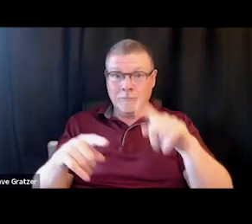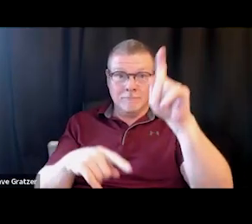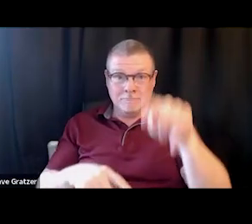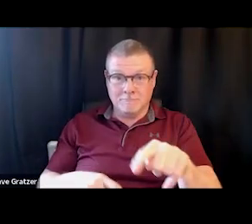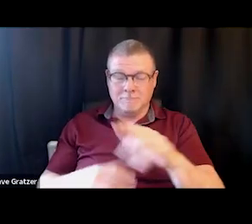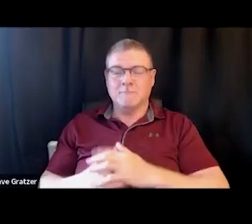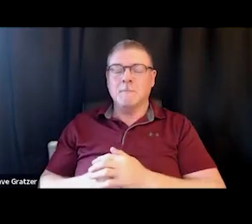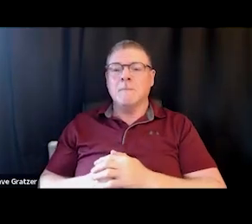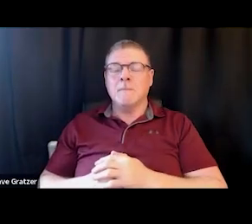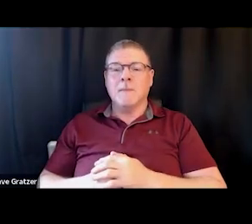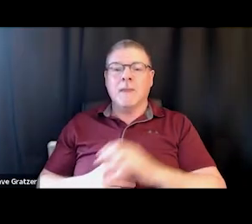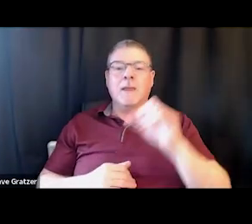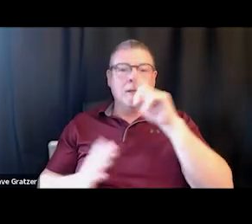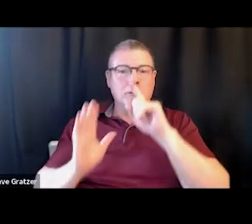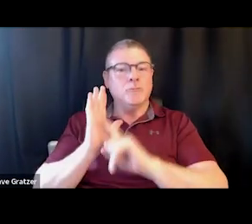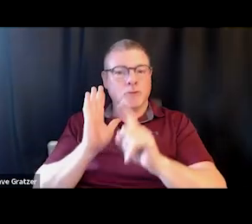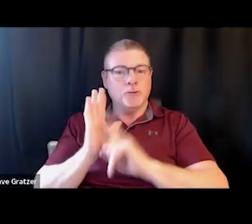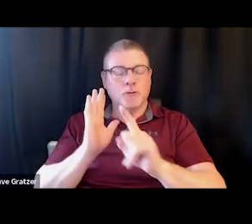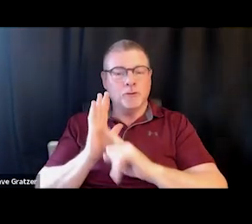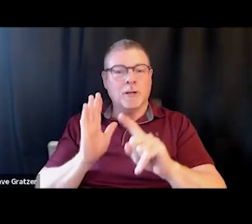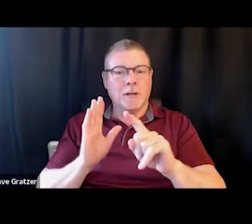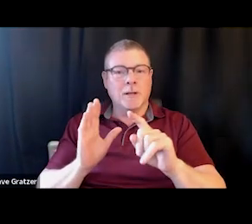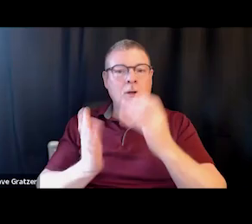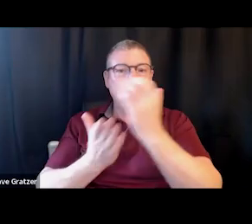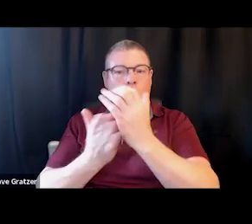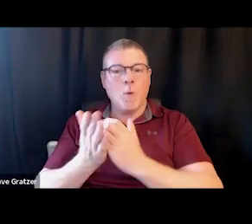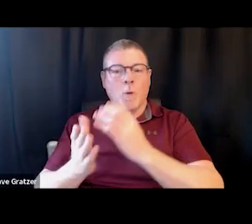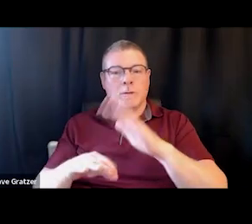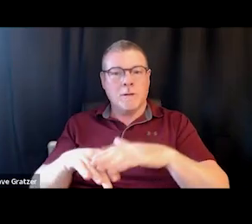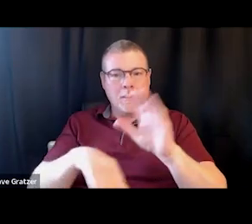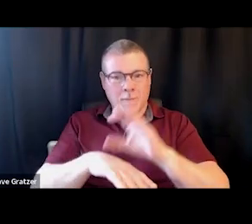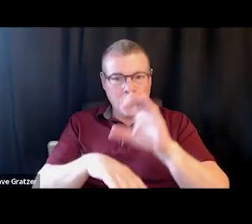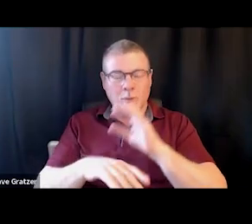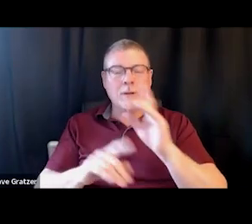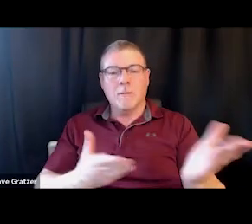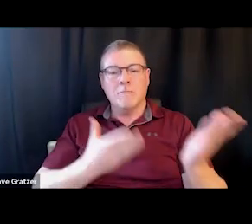Así que los animamos a revisar el curso en línea para que puedan llevar SOAR a su agencia.